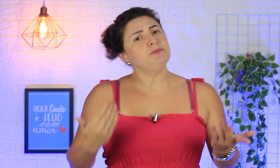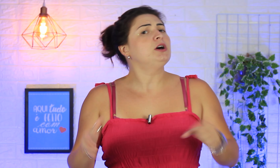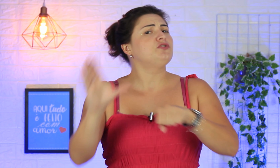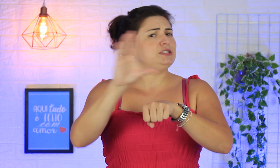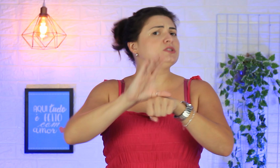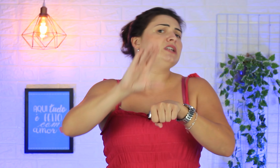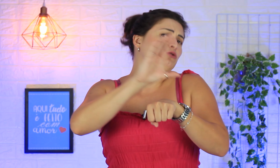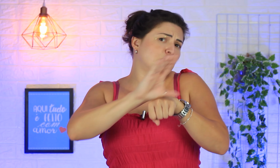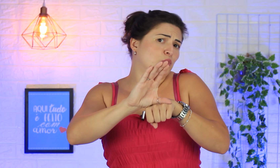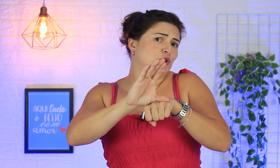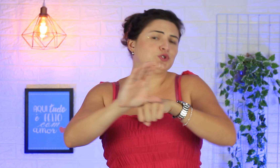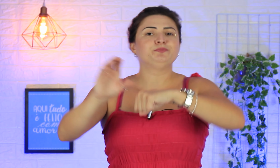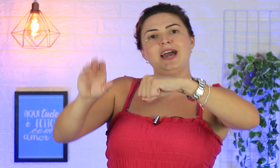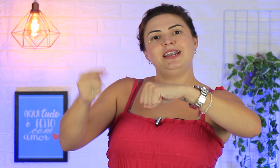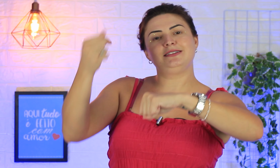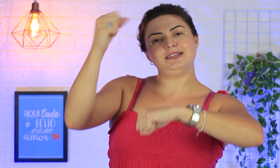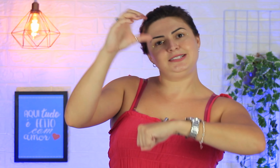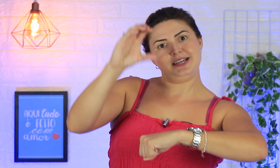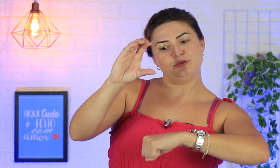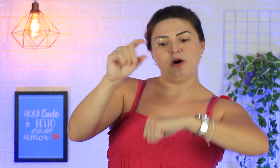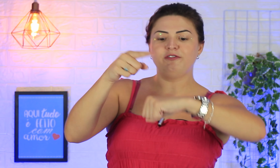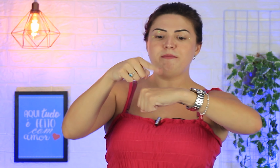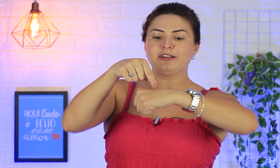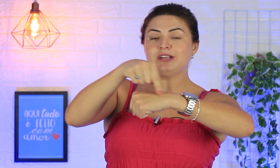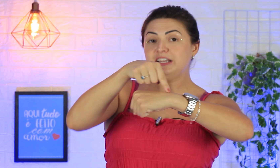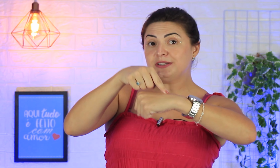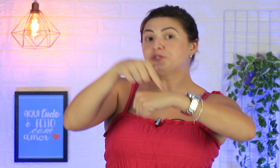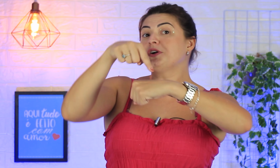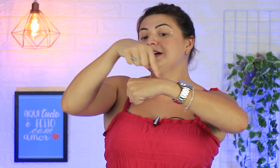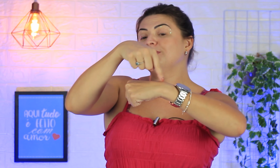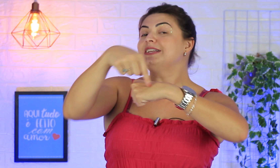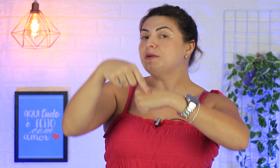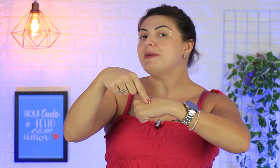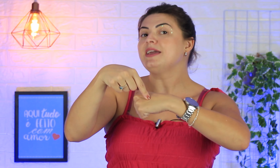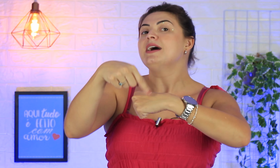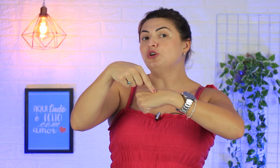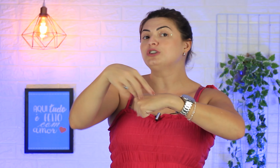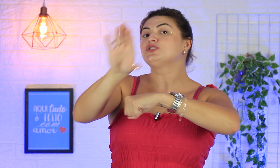você pode fazer o sinal de curso que é a letra C do alfabeto da libras tocando aqui também o dorso